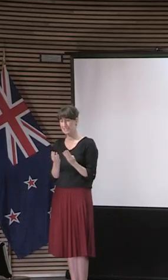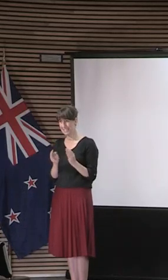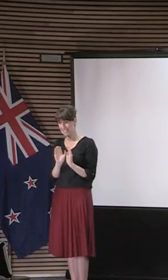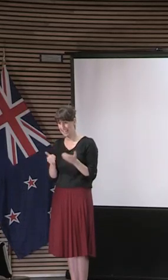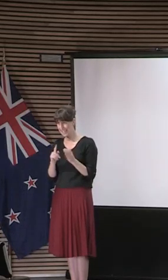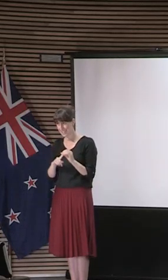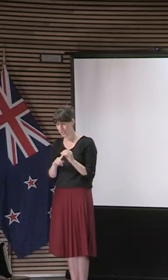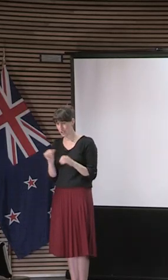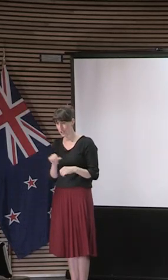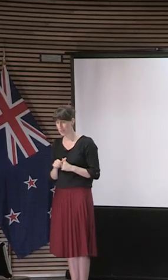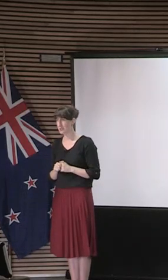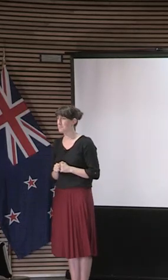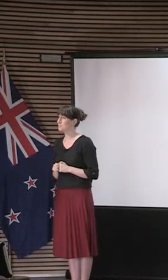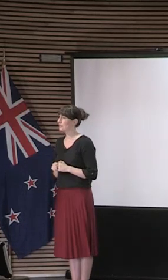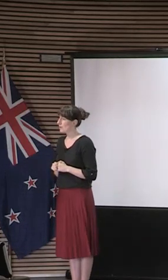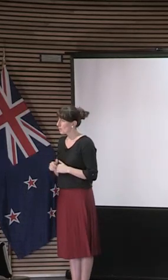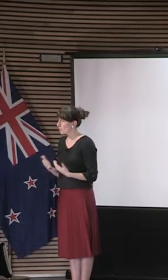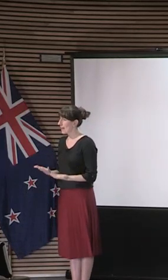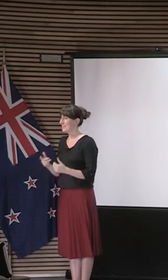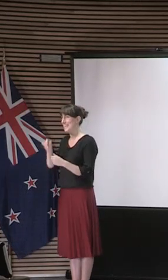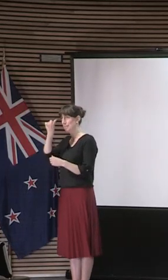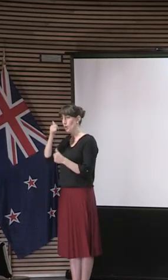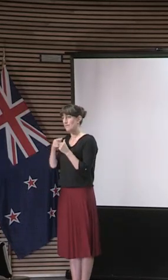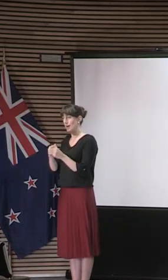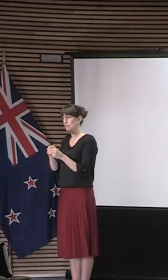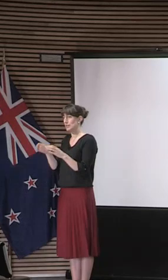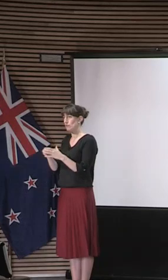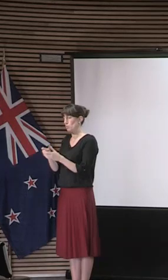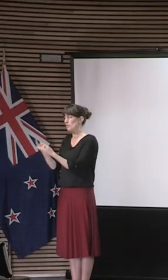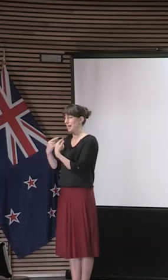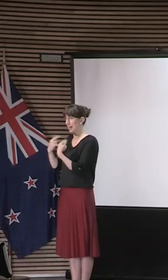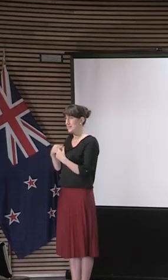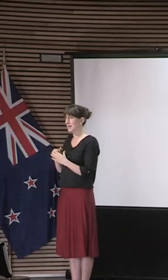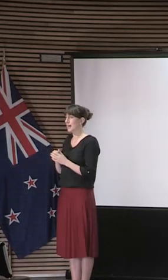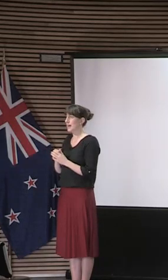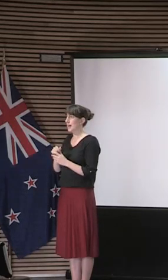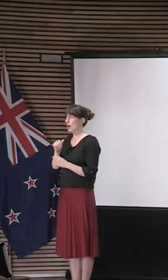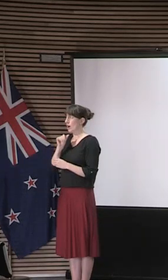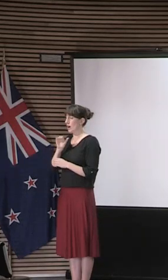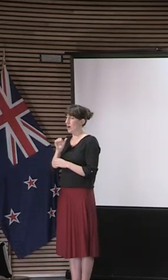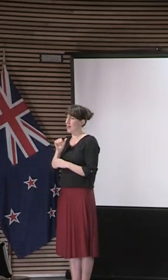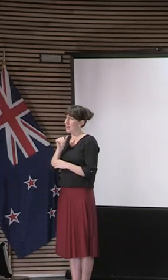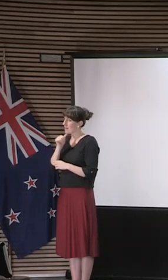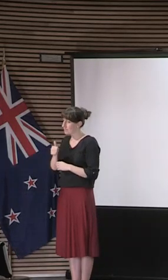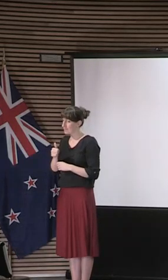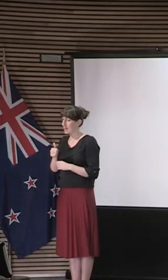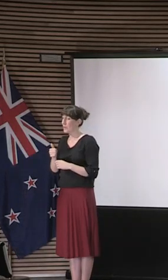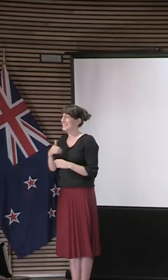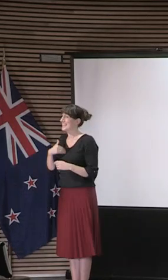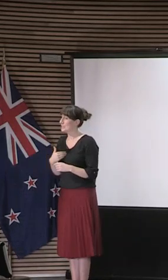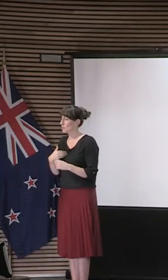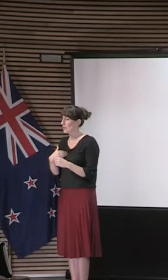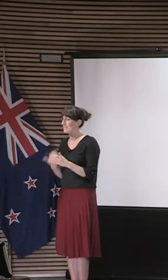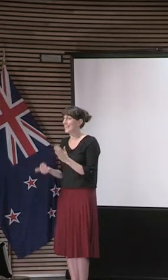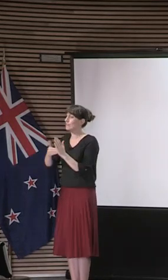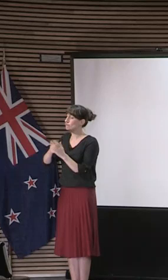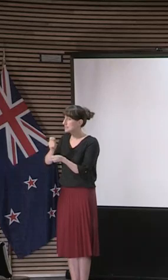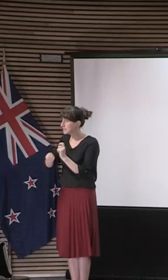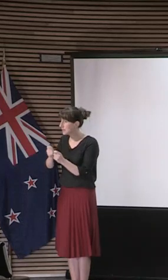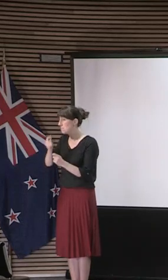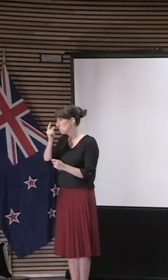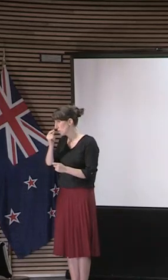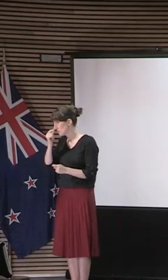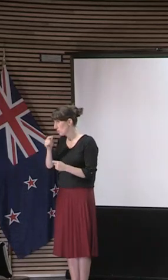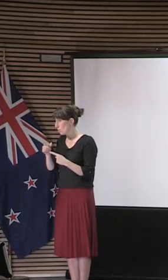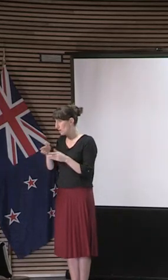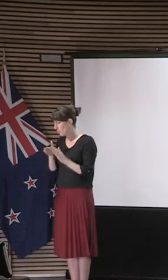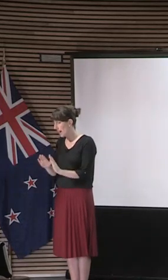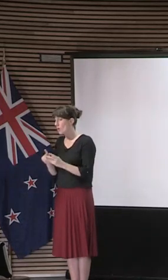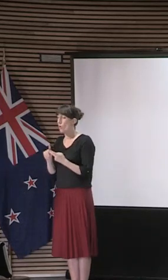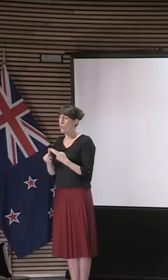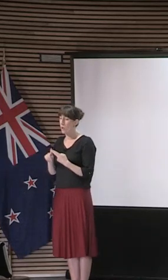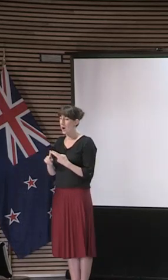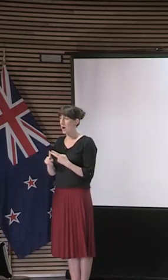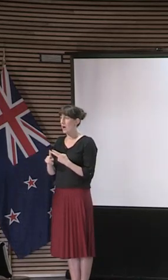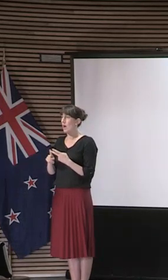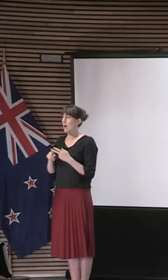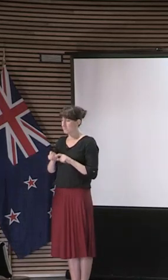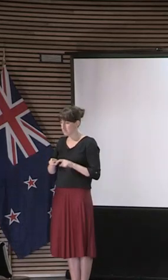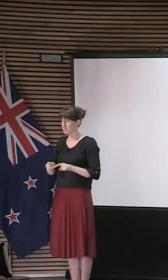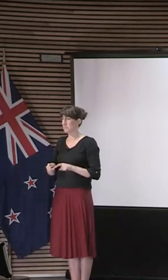haerenga tinana me te akuaku. TE